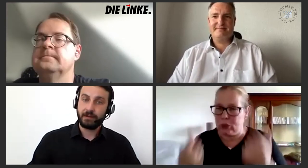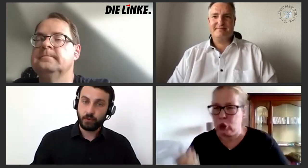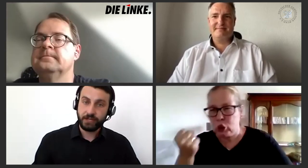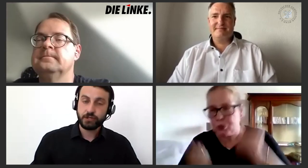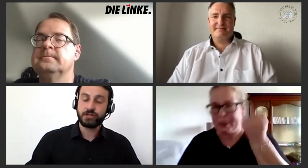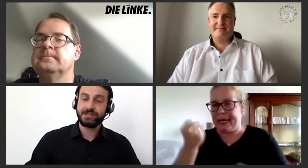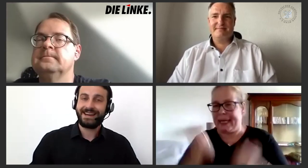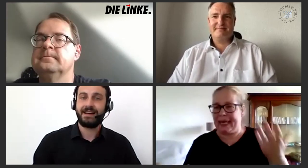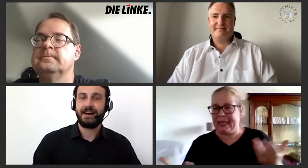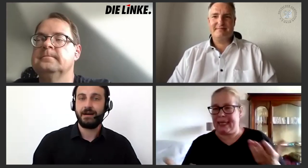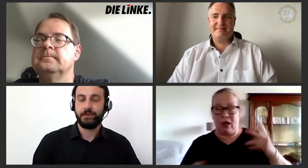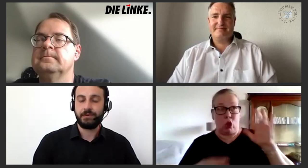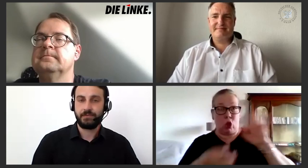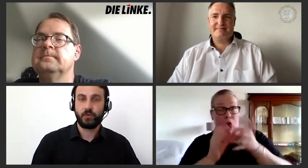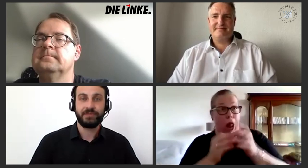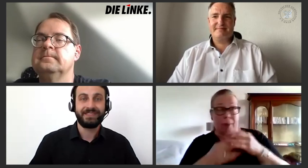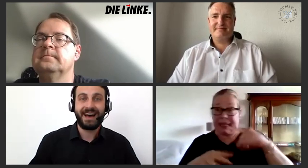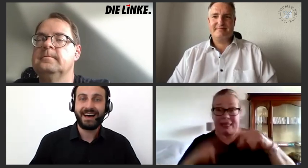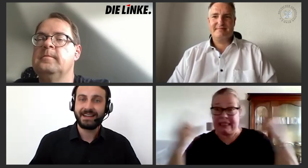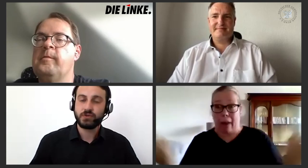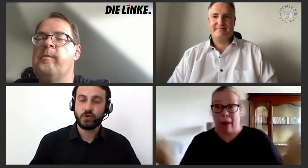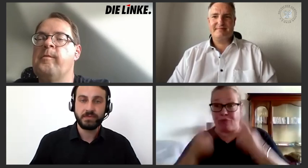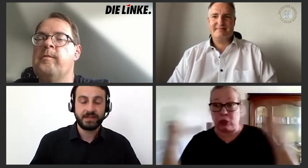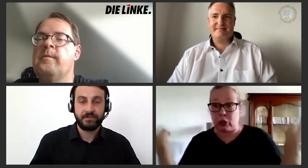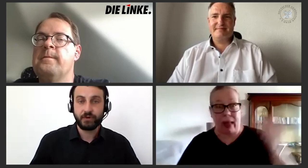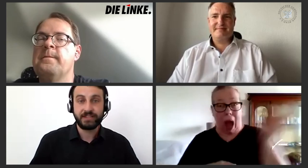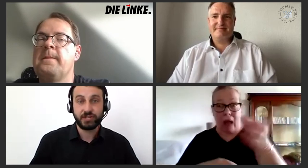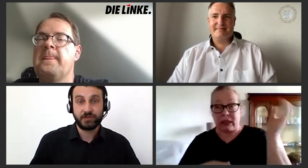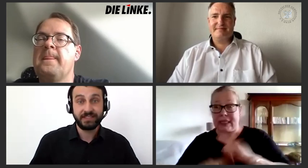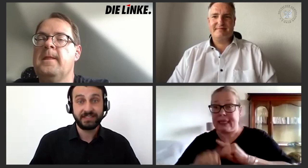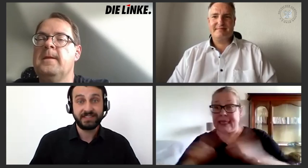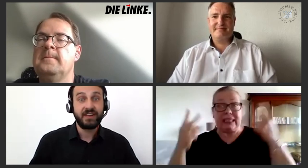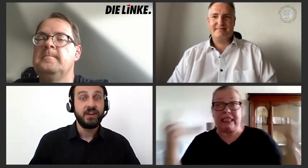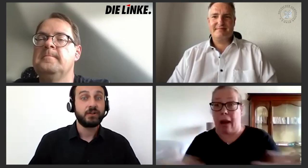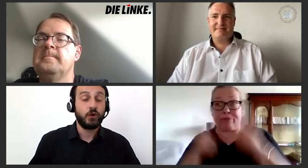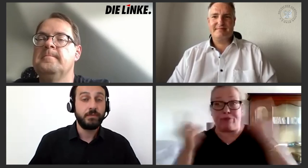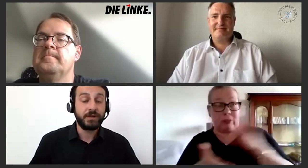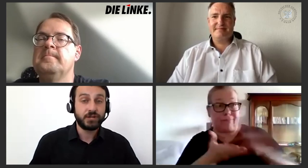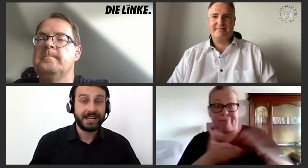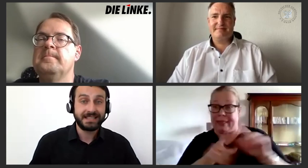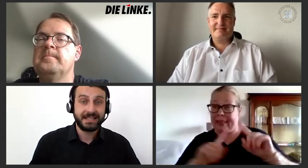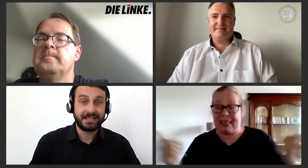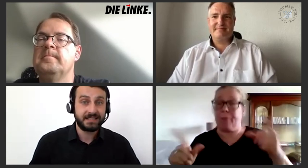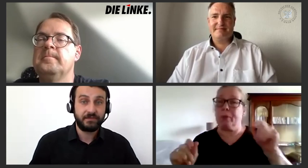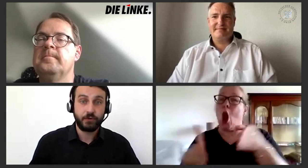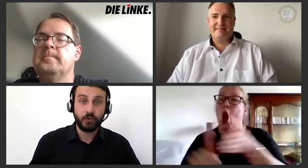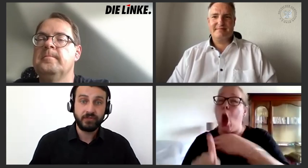einfach eine politische Teilhabe. Da reinzukommen ist wirklich schwierig. Dolmetscheinsätze